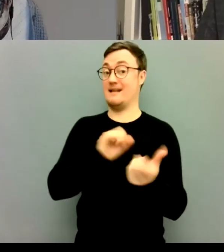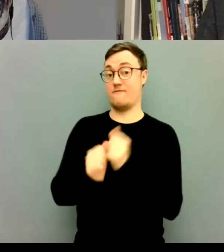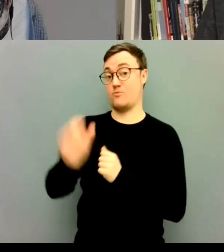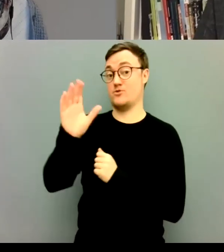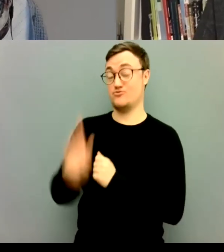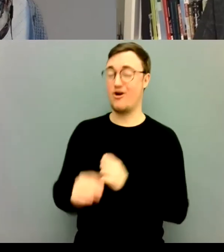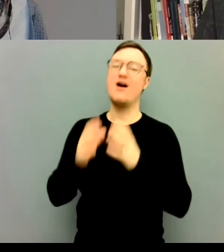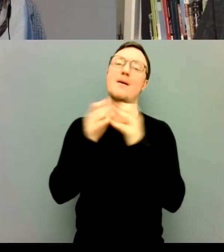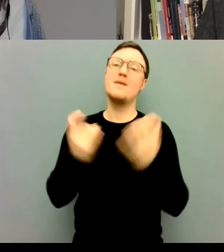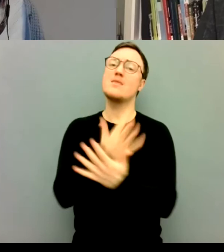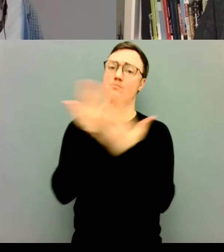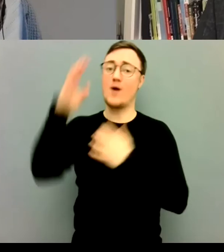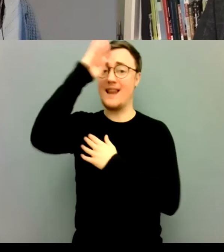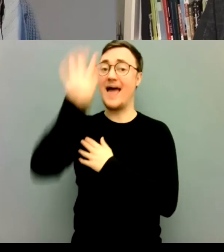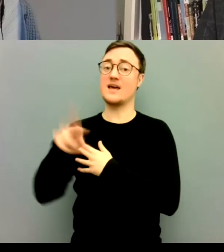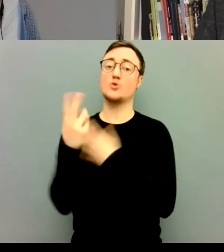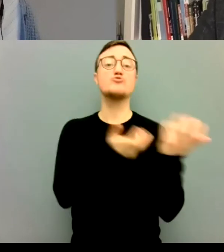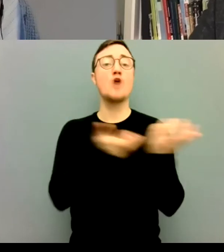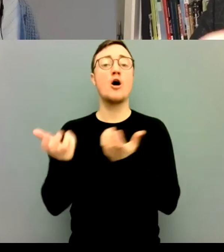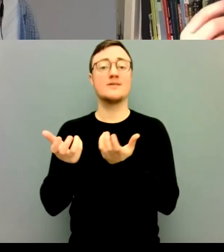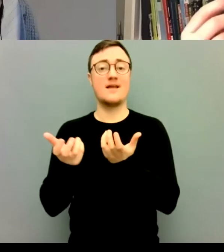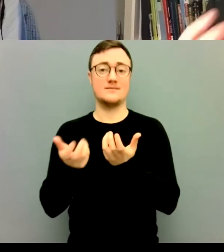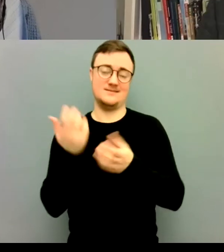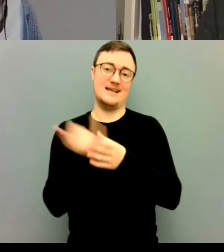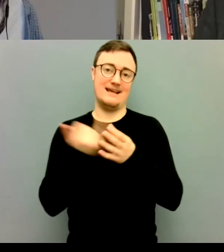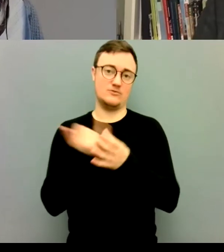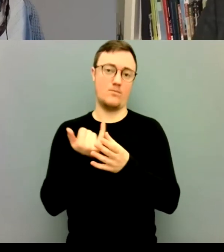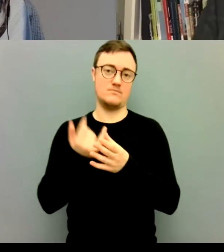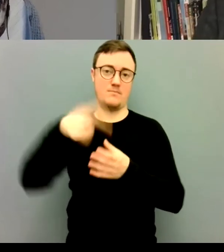Det fattas många läkare i primärvården, så det är inte så-